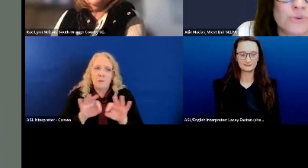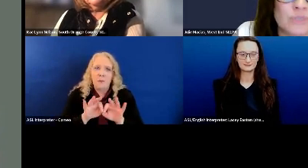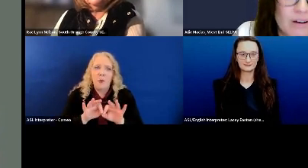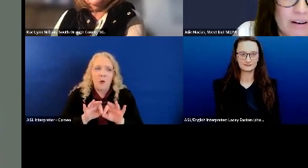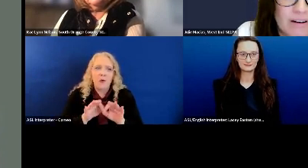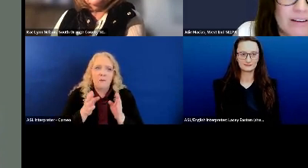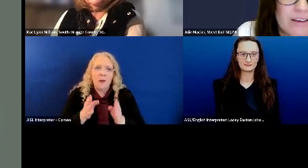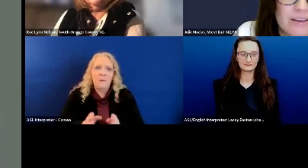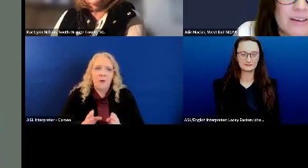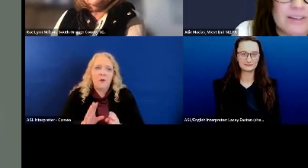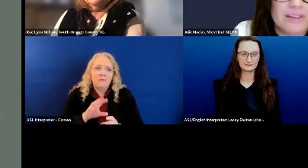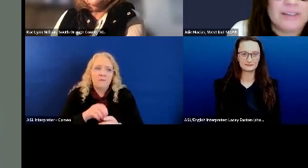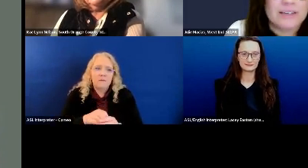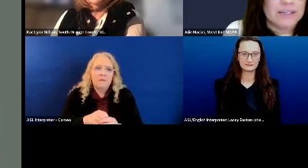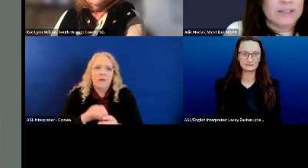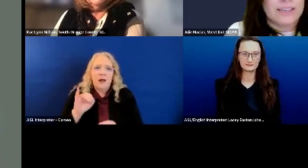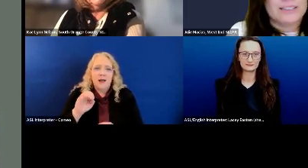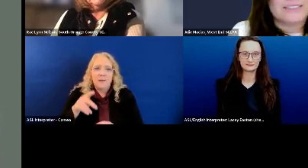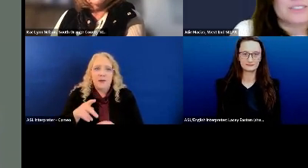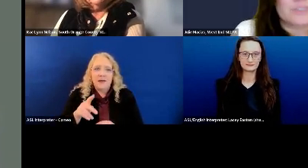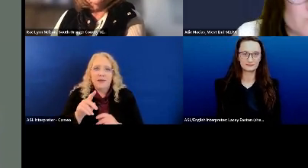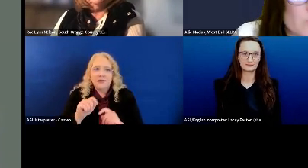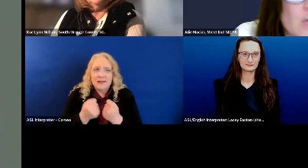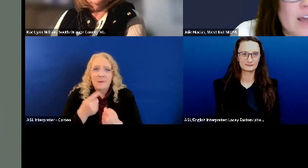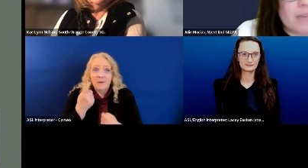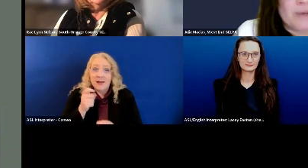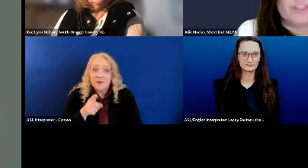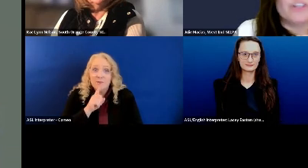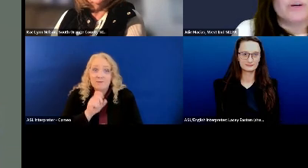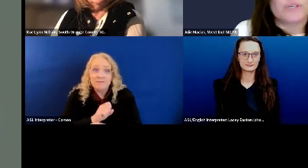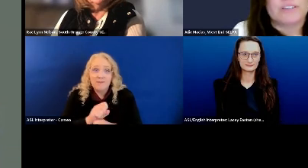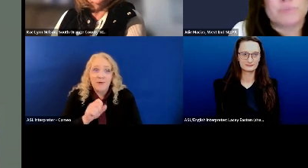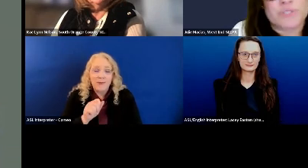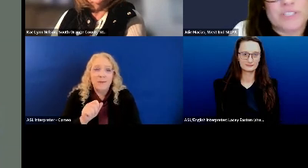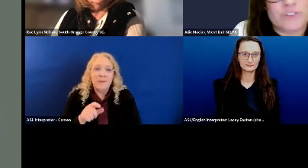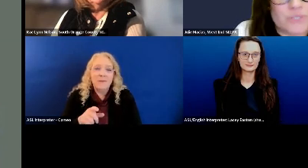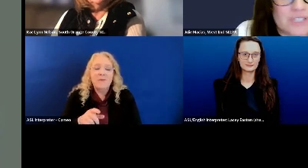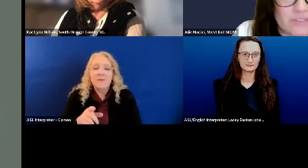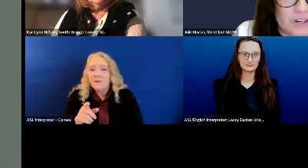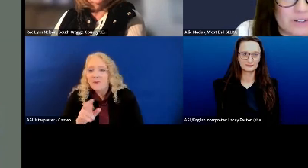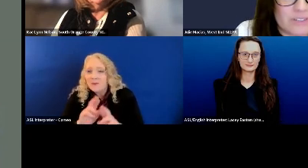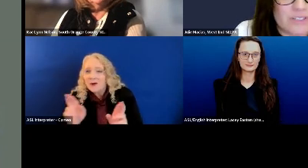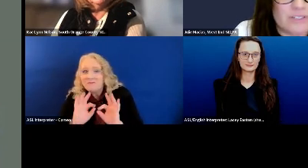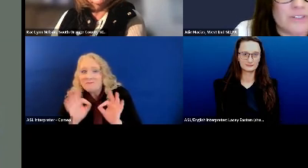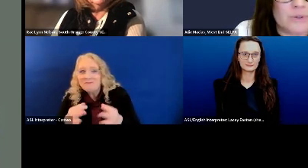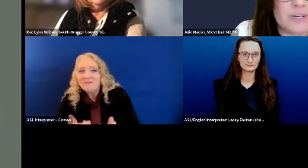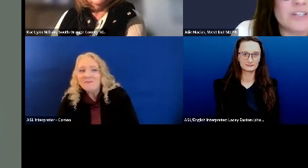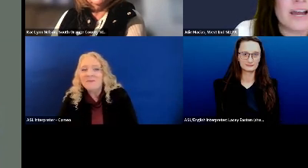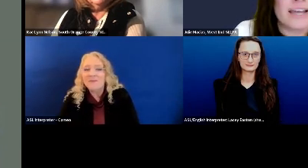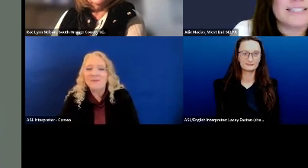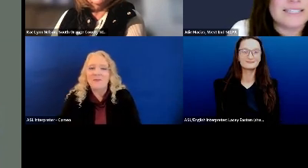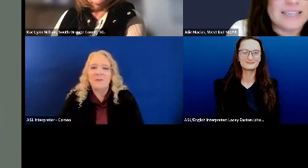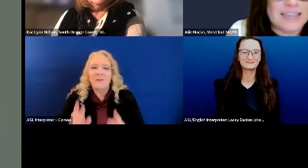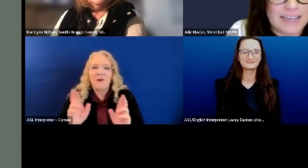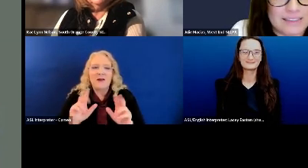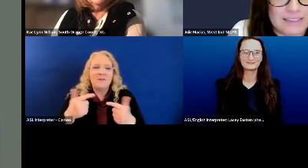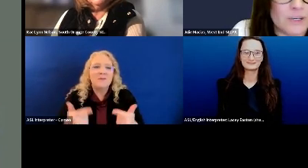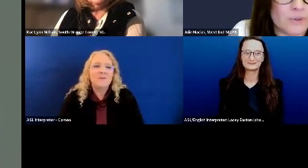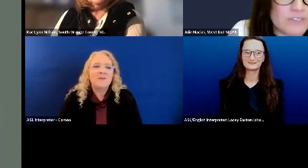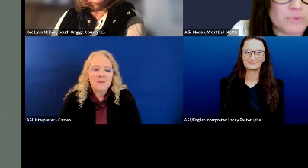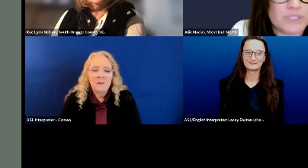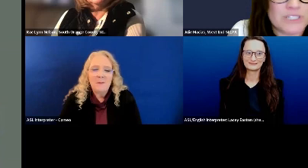realmente lo es. Como siguiente hablaremos sobre el aviso de garantías procesales, por lo que, según IDEA, el aviso de